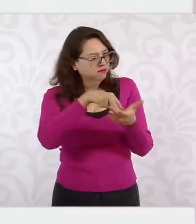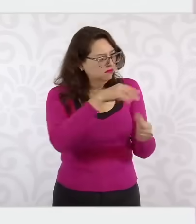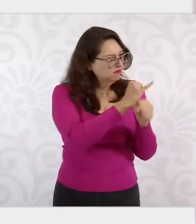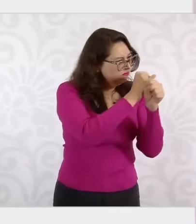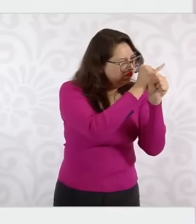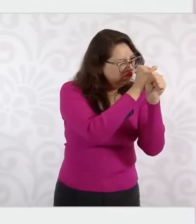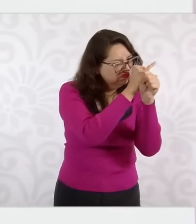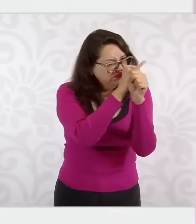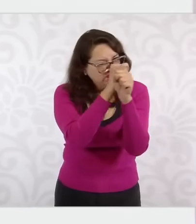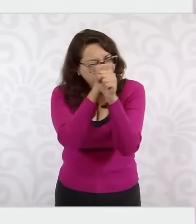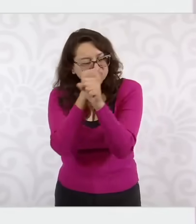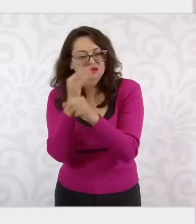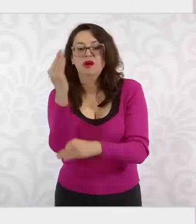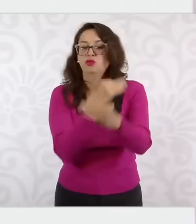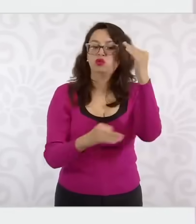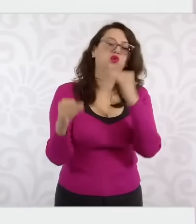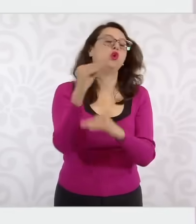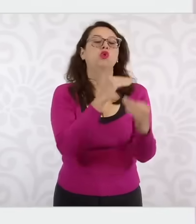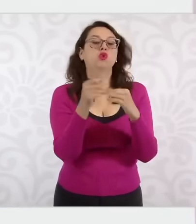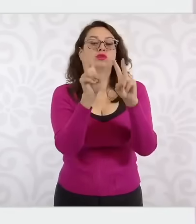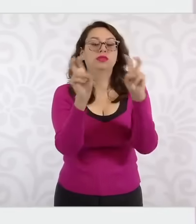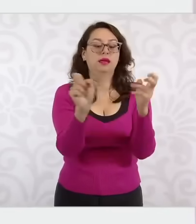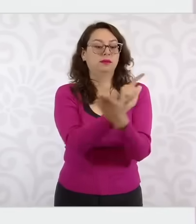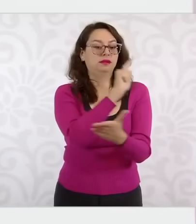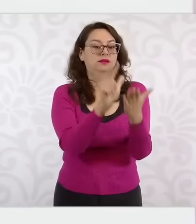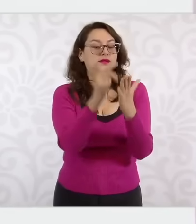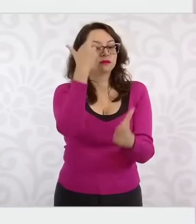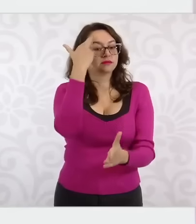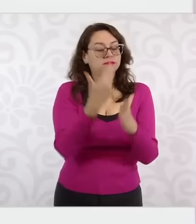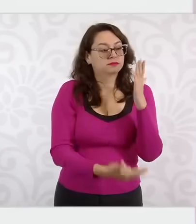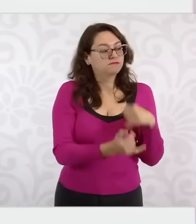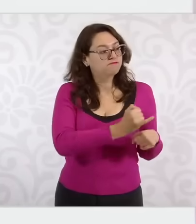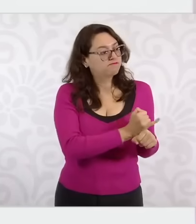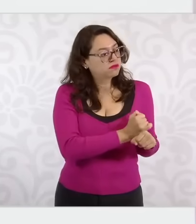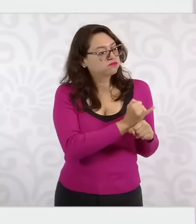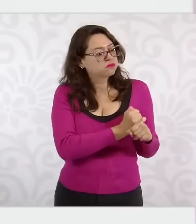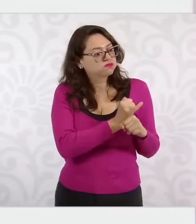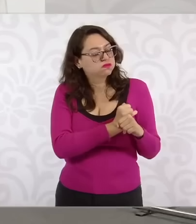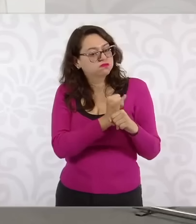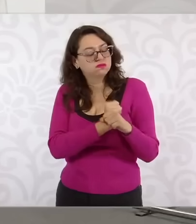las investigaciones que tengan que ver con con delitos de alto impacto. La presidenta nos acaba